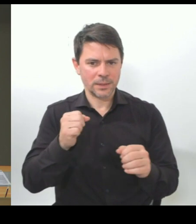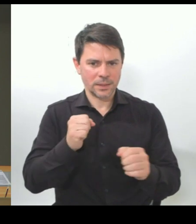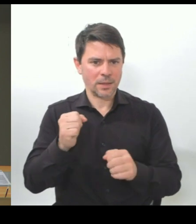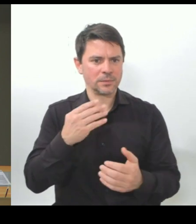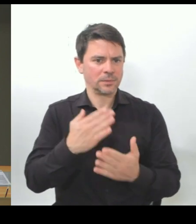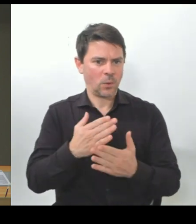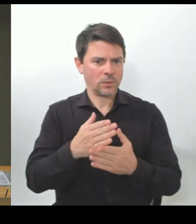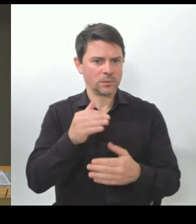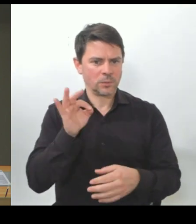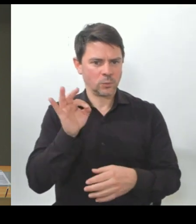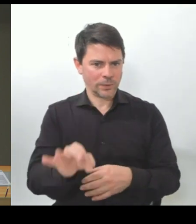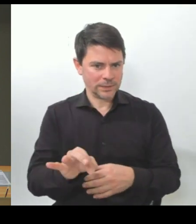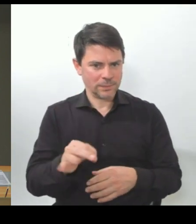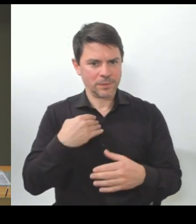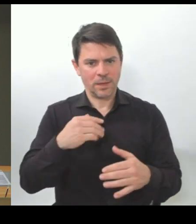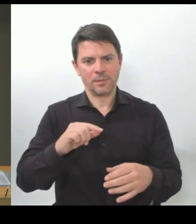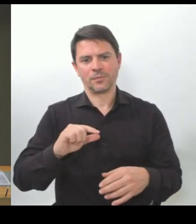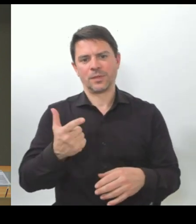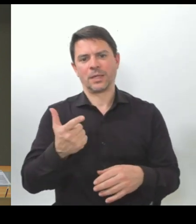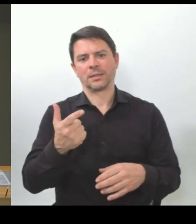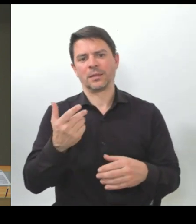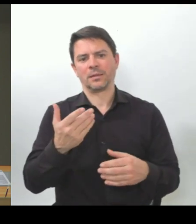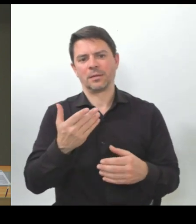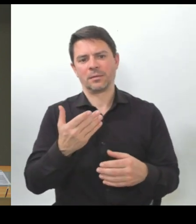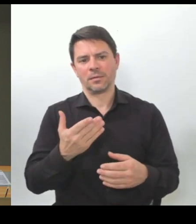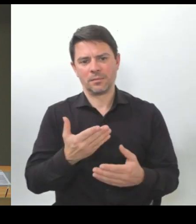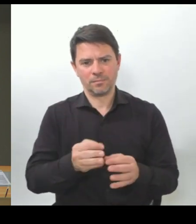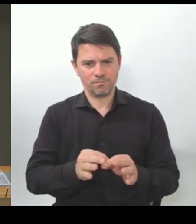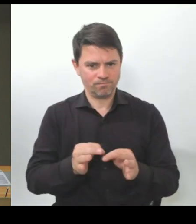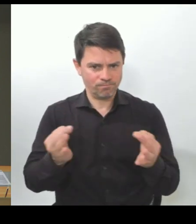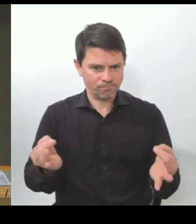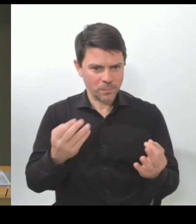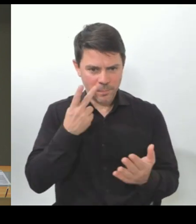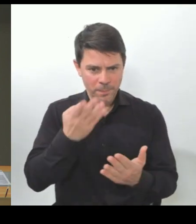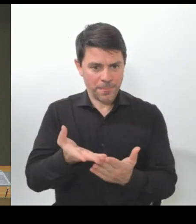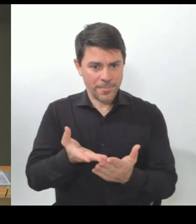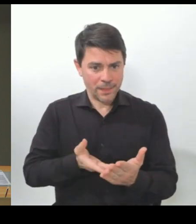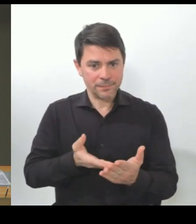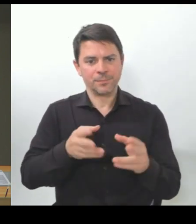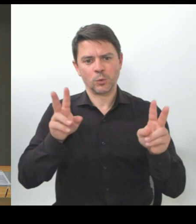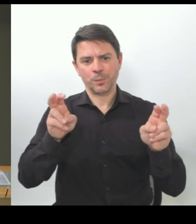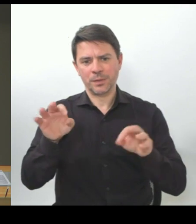der Beschlussempfehlung auf Drucksache 19 0840 annehmen möchte, den bitte ich jetzt um das Handzeichen.